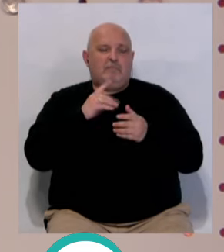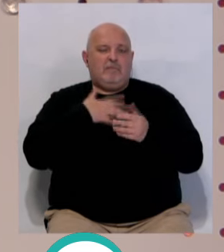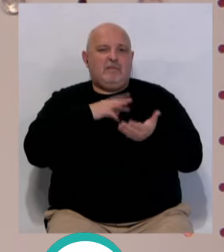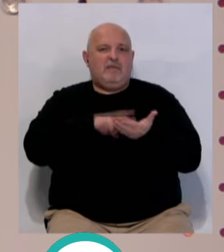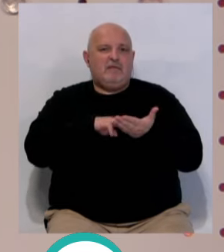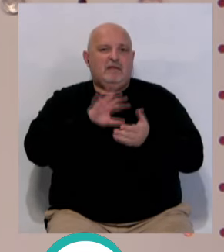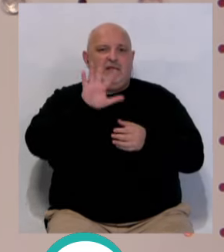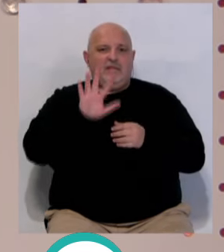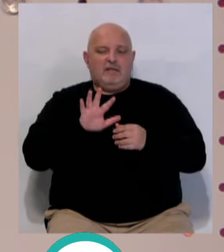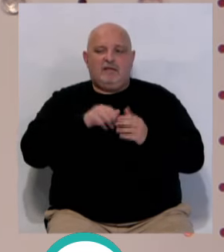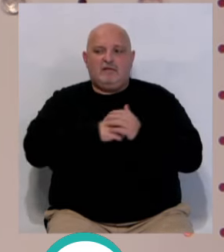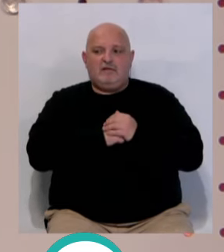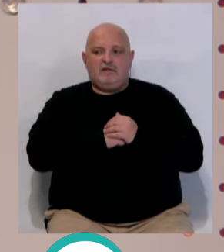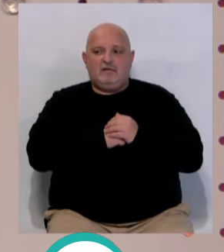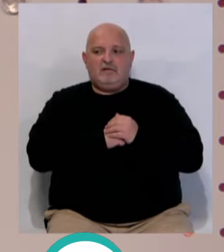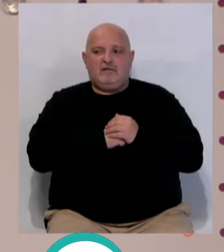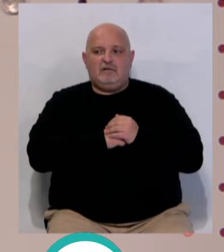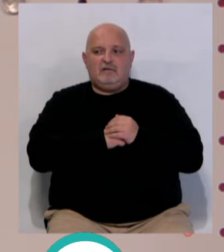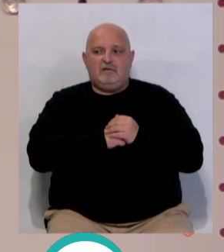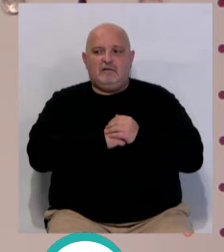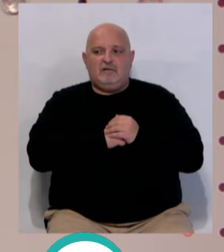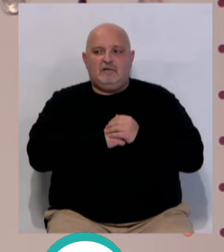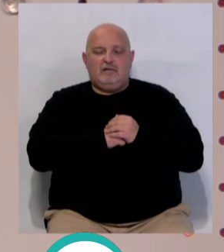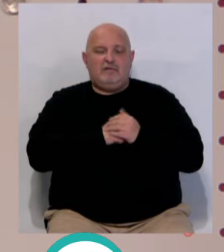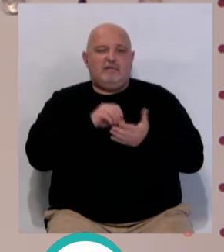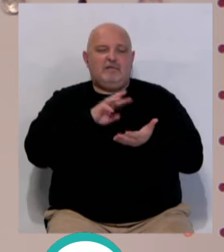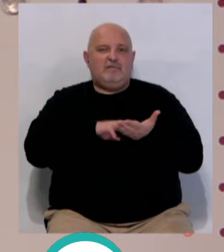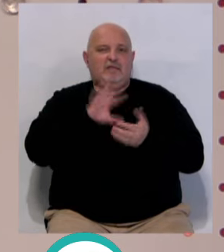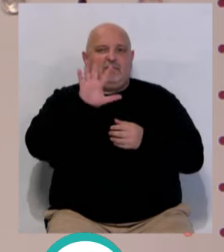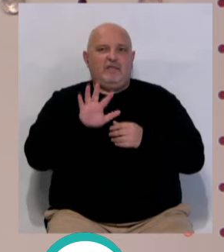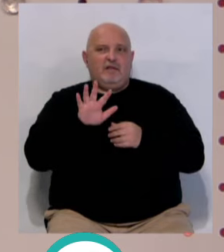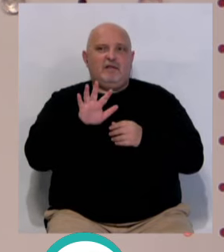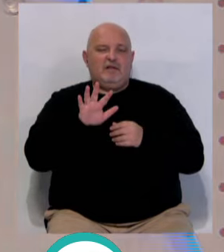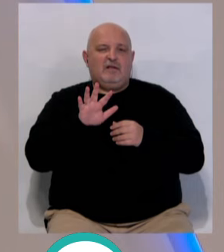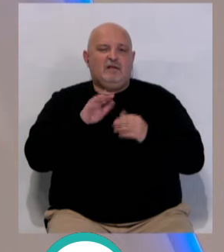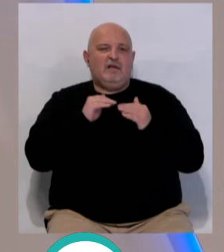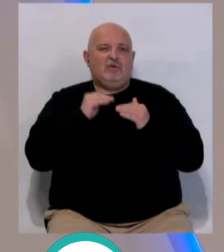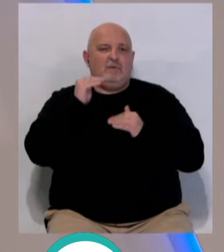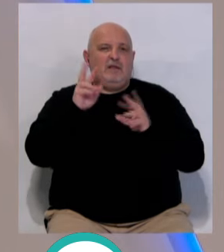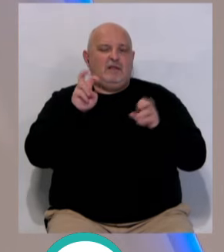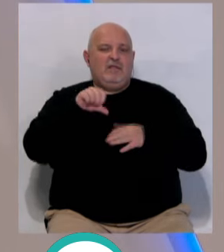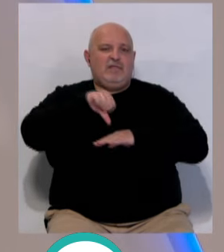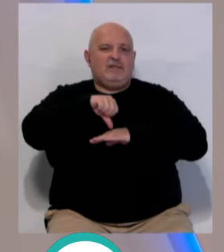cinco yo creo que una defensa de cinco podíamos tener superioridad en el centro del campo en un